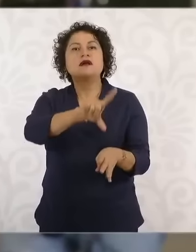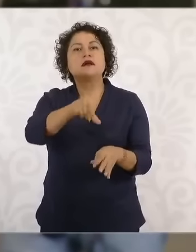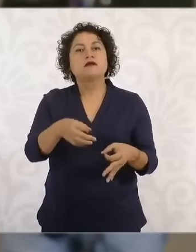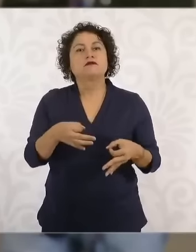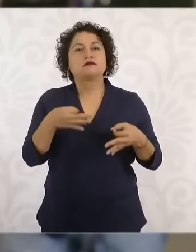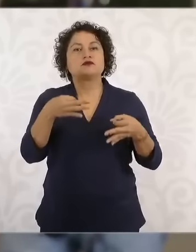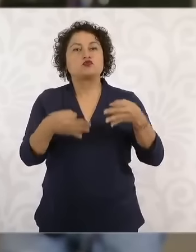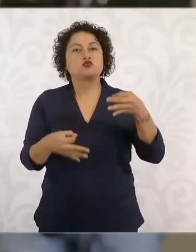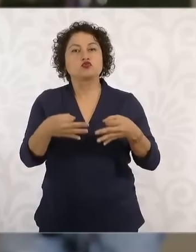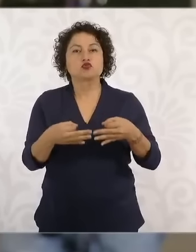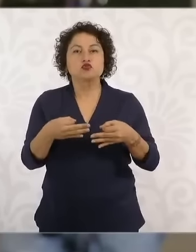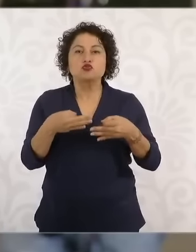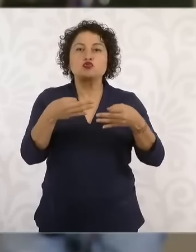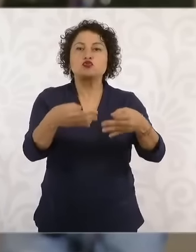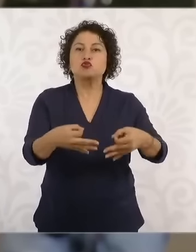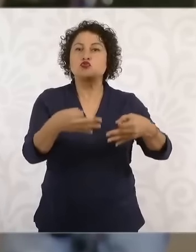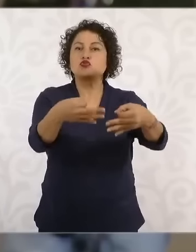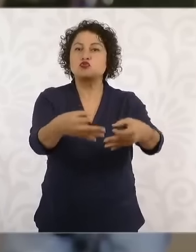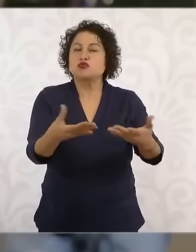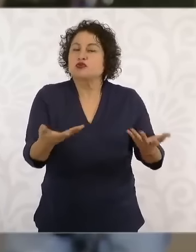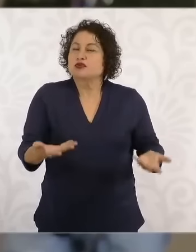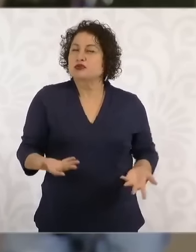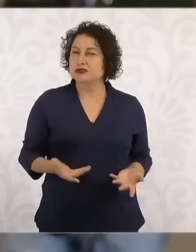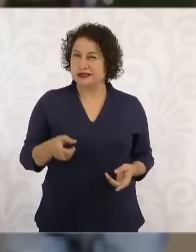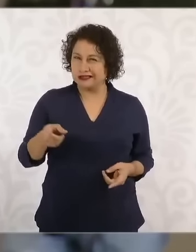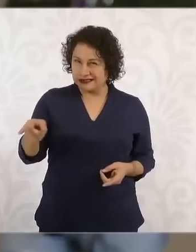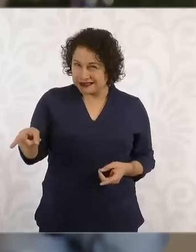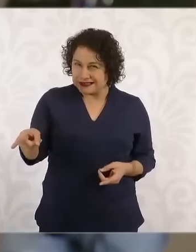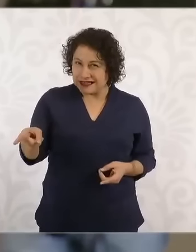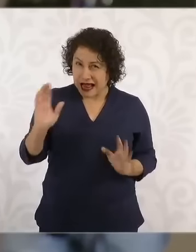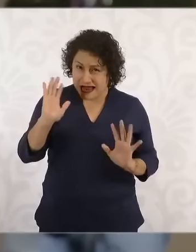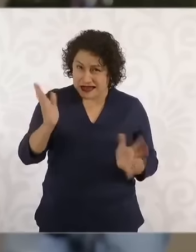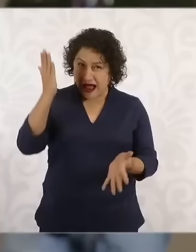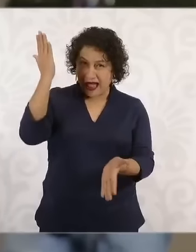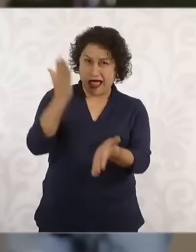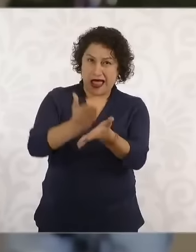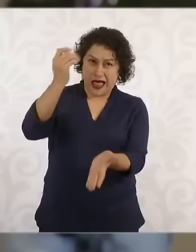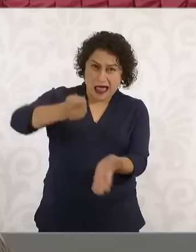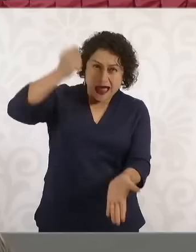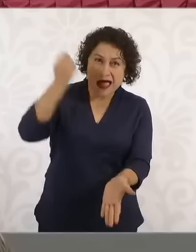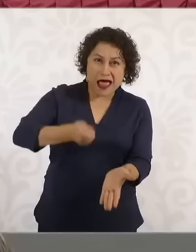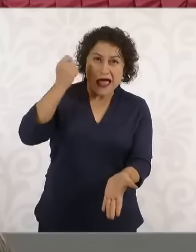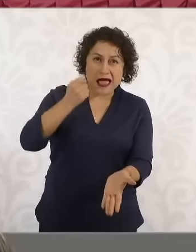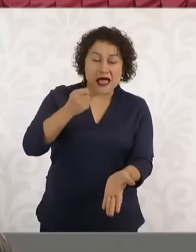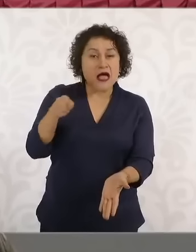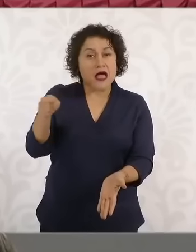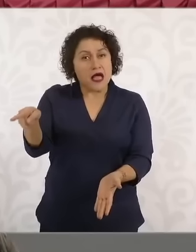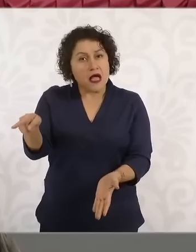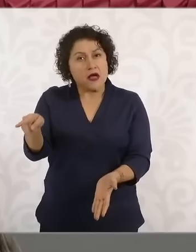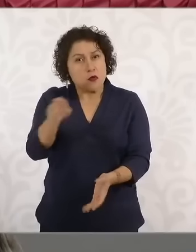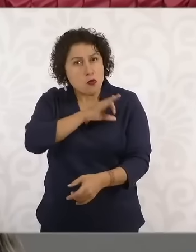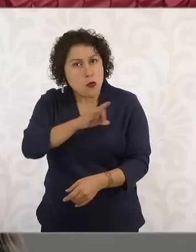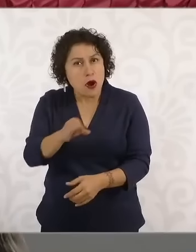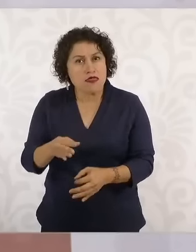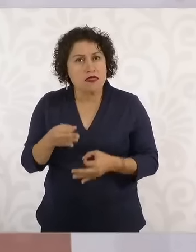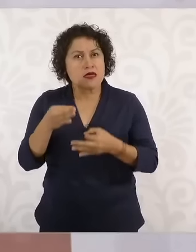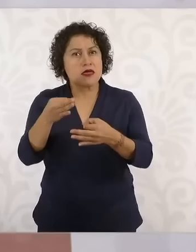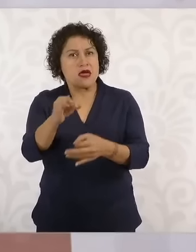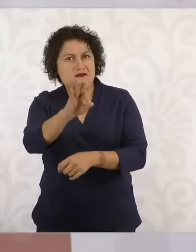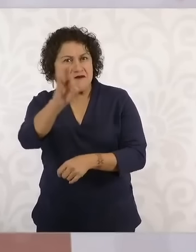de que al tener la intención de pago se le pueda dar algún descuento. Es la ley. Es la ley. O sea,